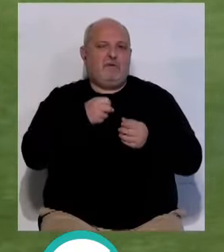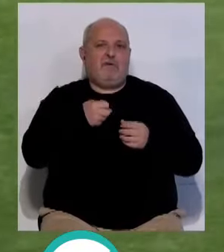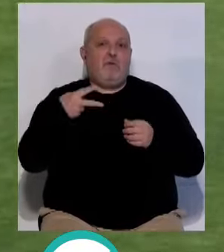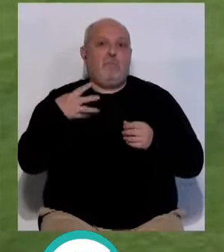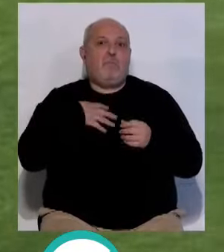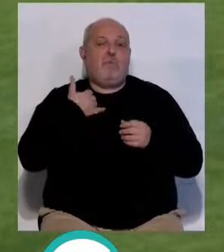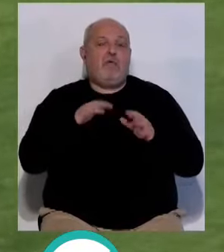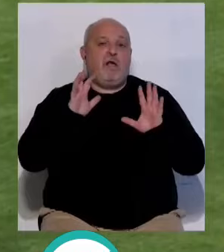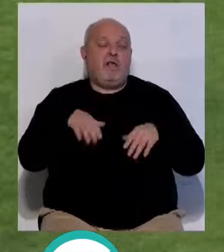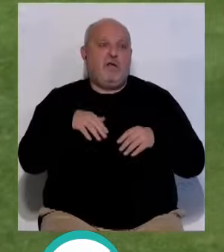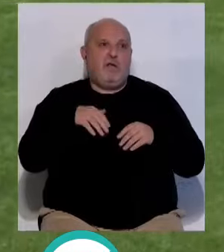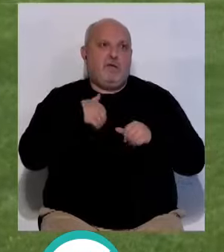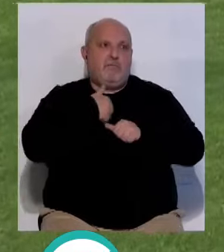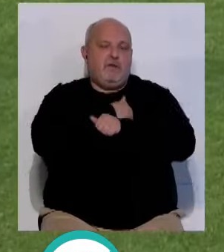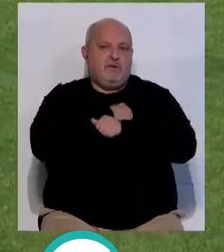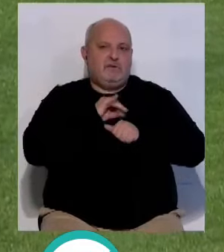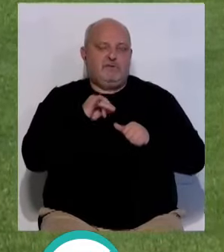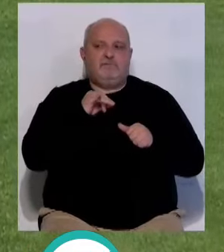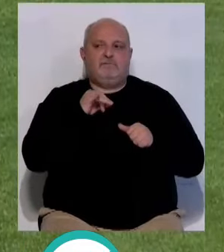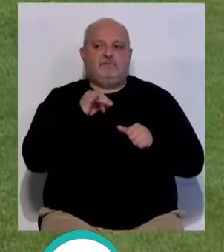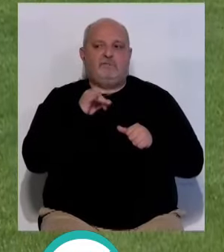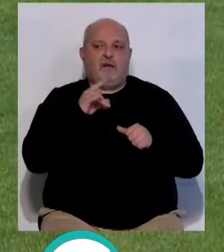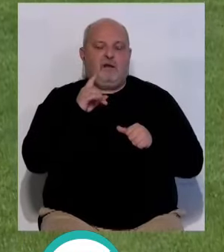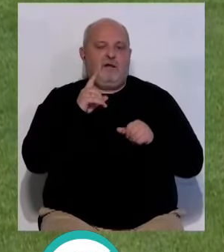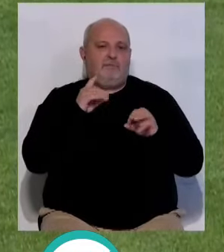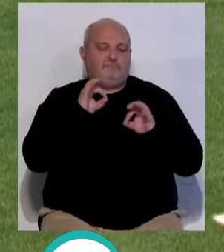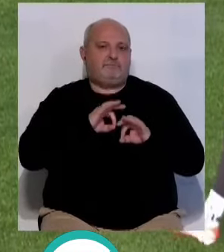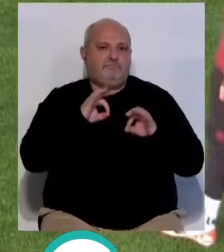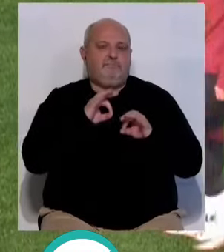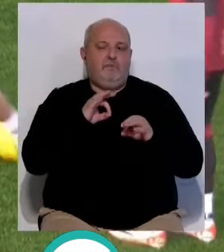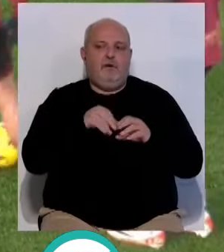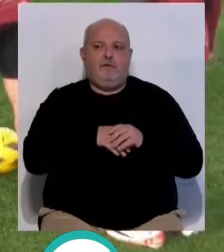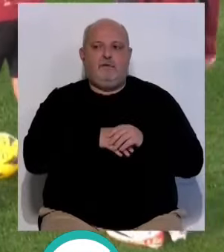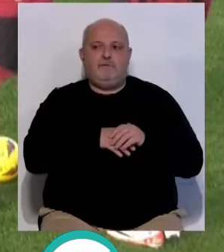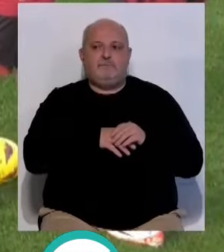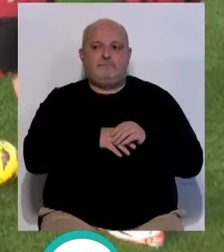en el cad yo no lo dudo no lo dudo bueno no no lo voy a negar que lo pudiera dar pero que creo